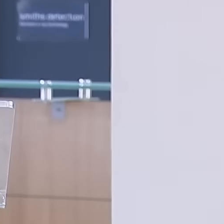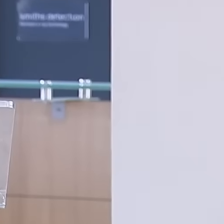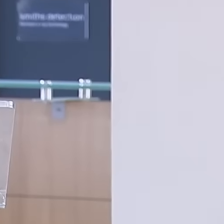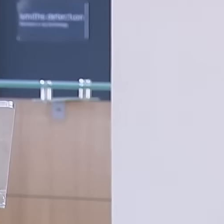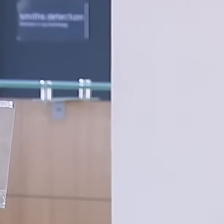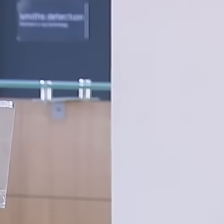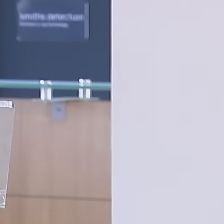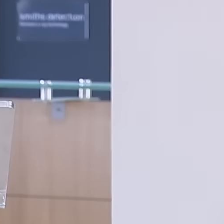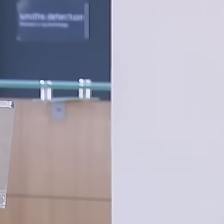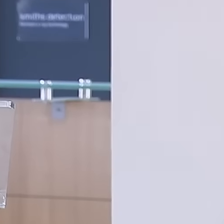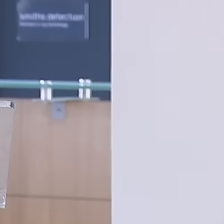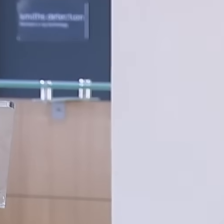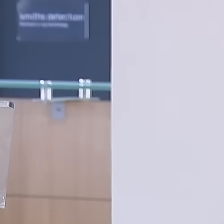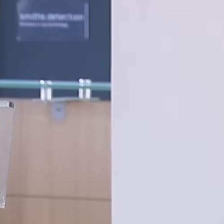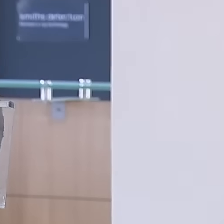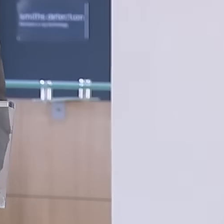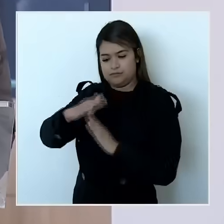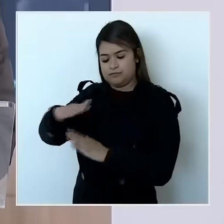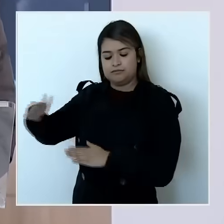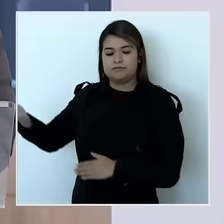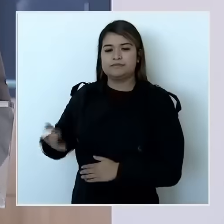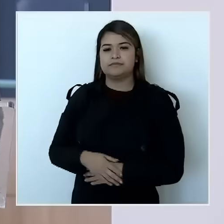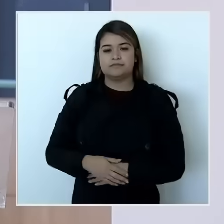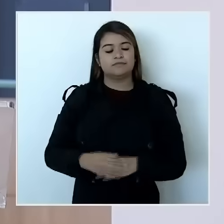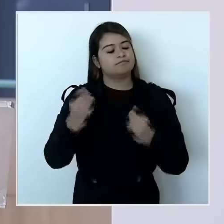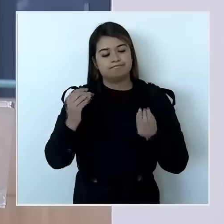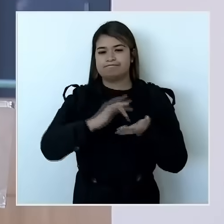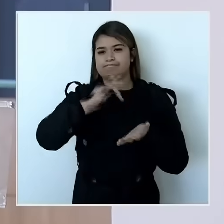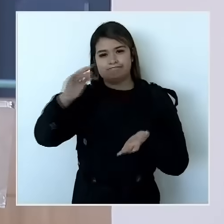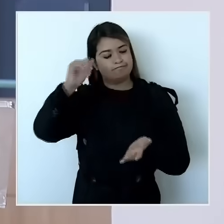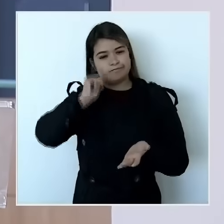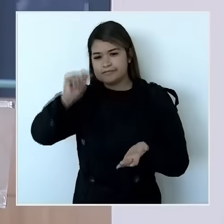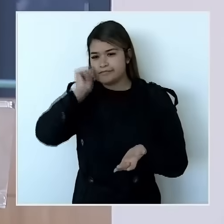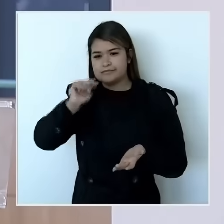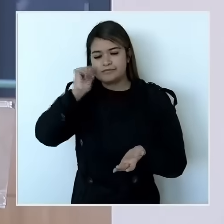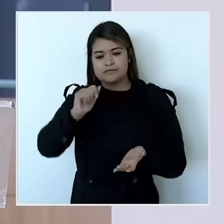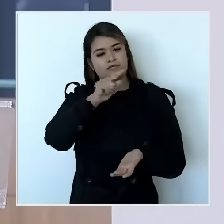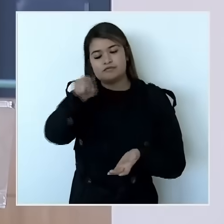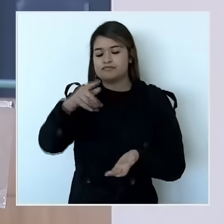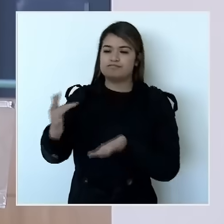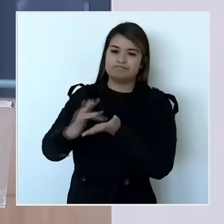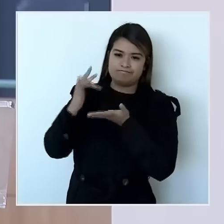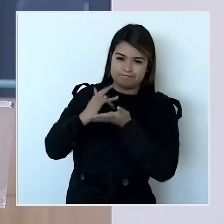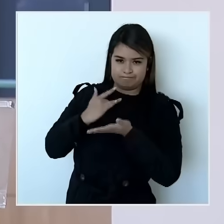de la línea de honor con la gratitud de siempre por todo su apoyo, presidenta,